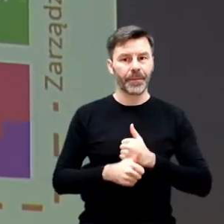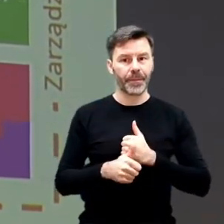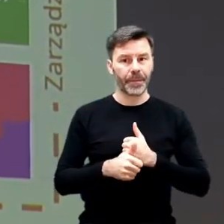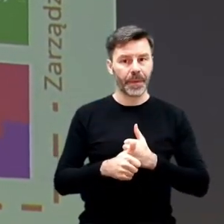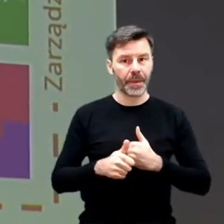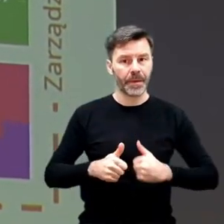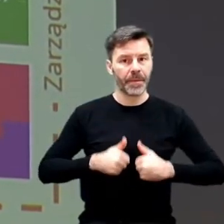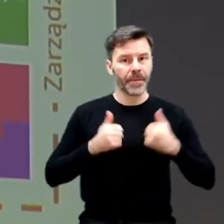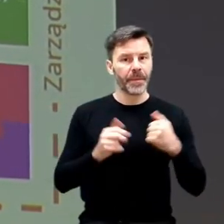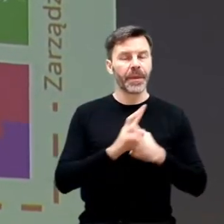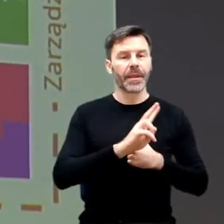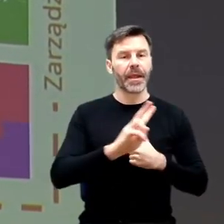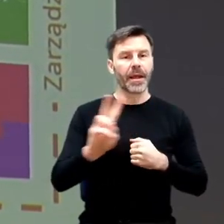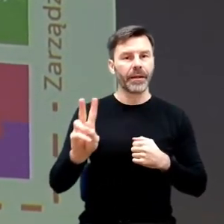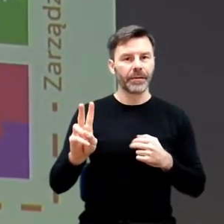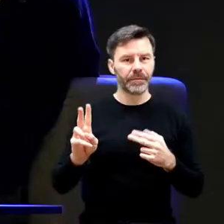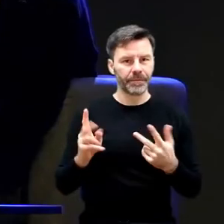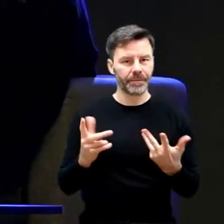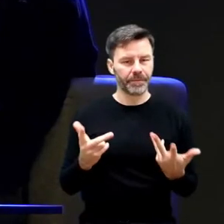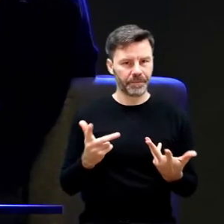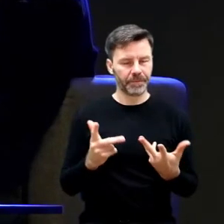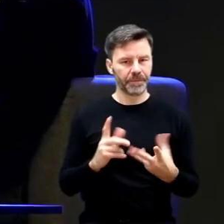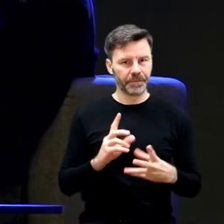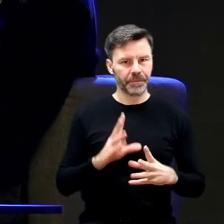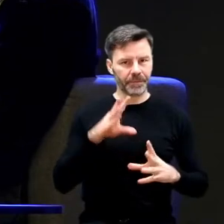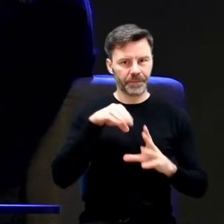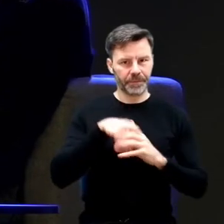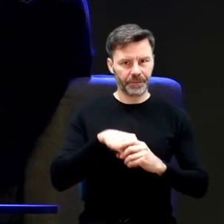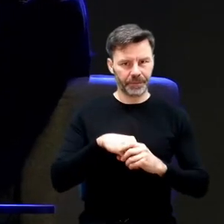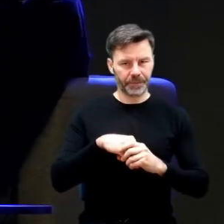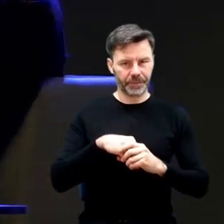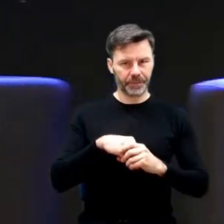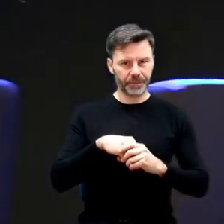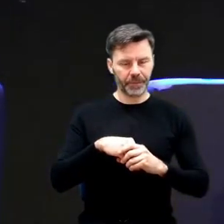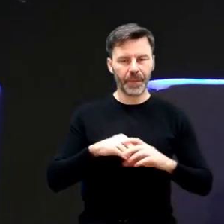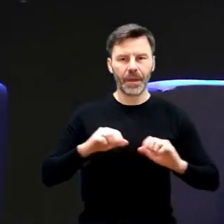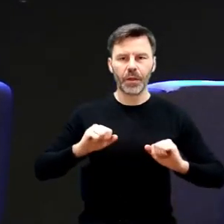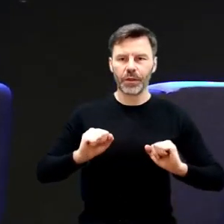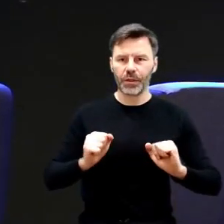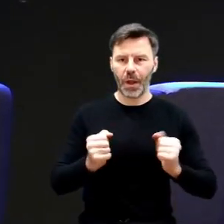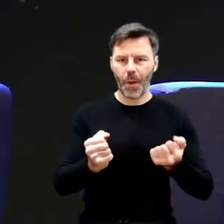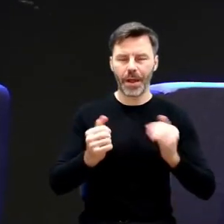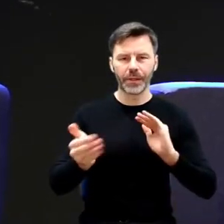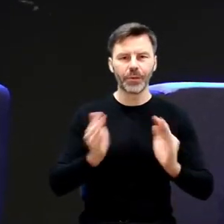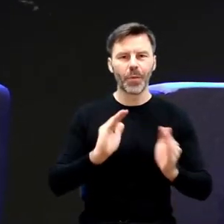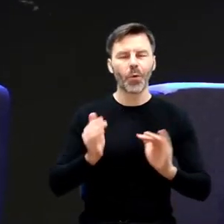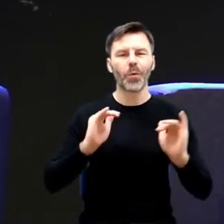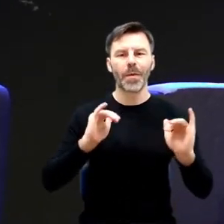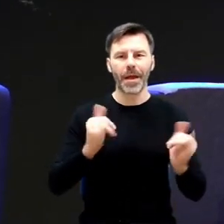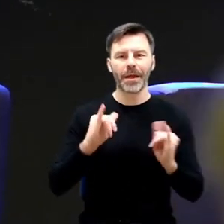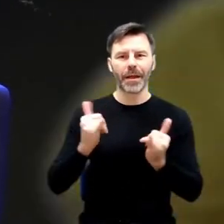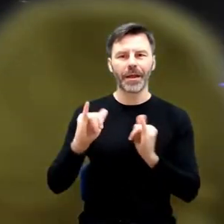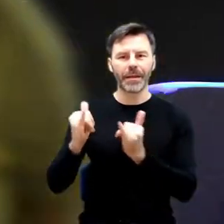to też determinuje w jaki sposób te działania i sposób działania w ramach tej polityki miejskiej.